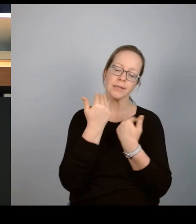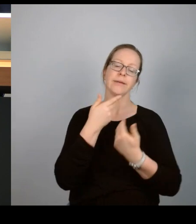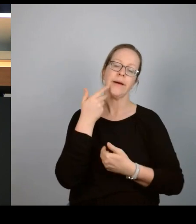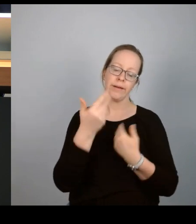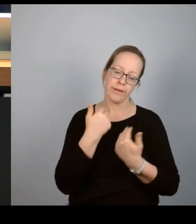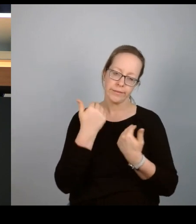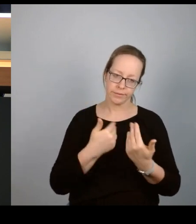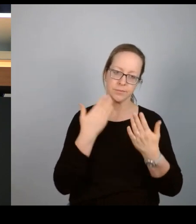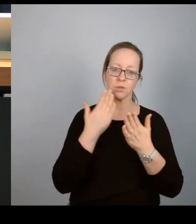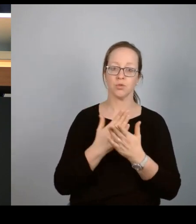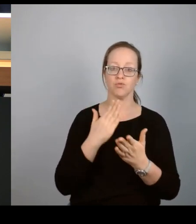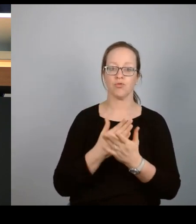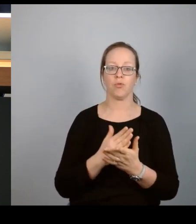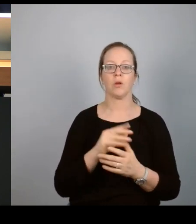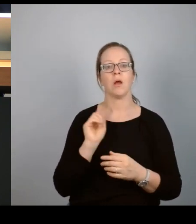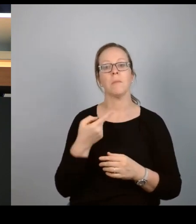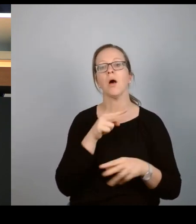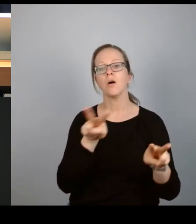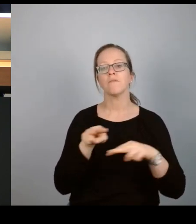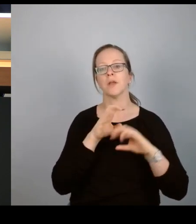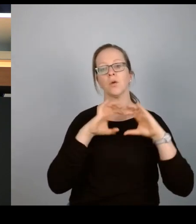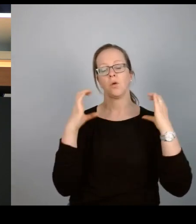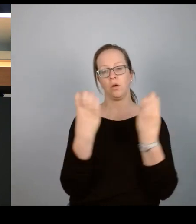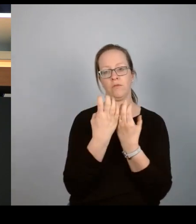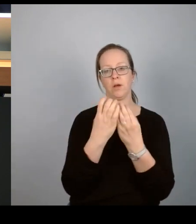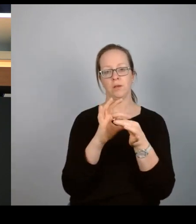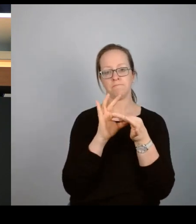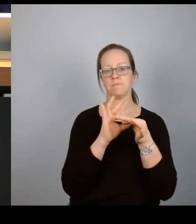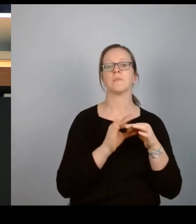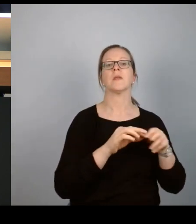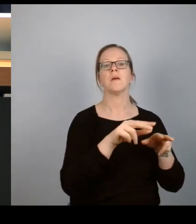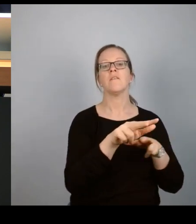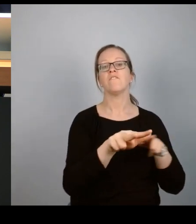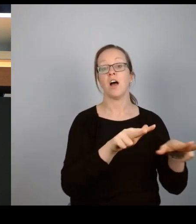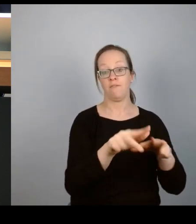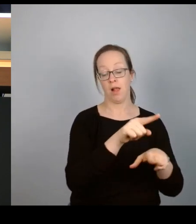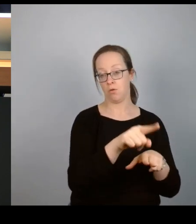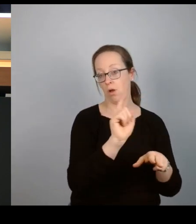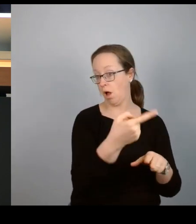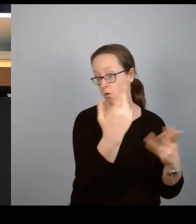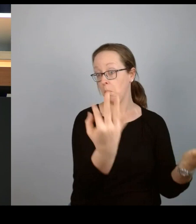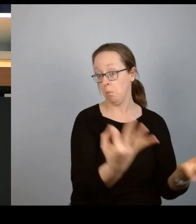Da sagte jetzt in dem Bericht sagte deswegen, es gibt eine große Auswahl an rechtskonformen Systemen, das